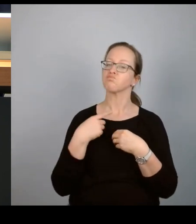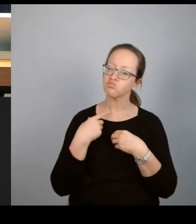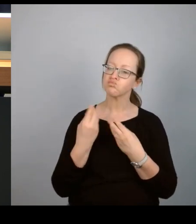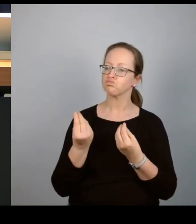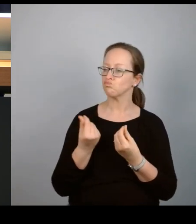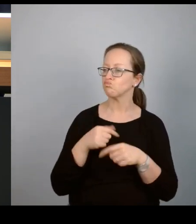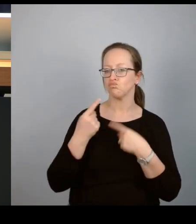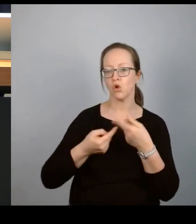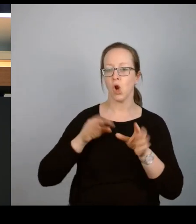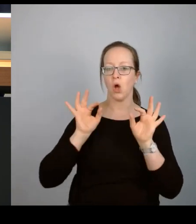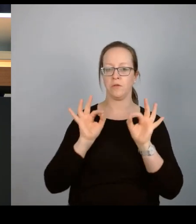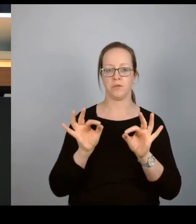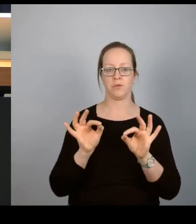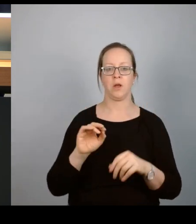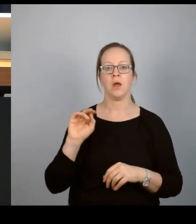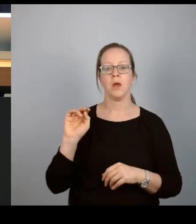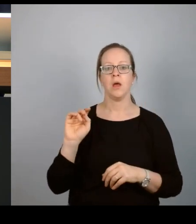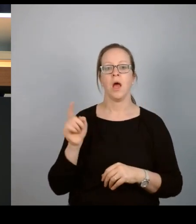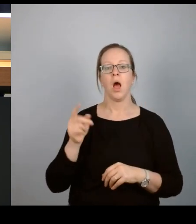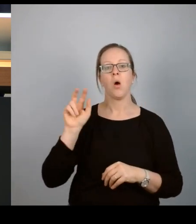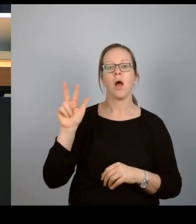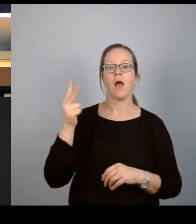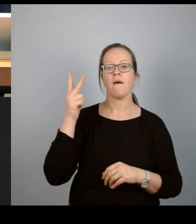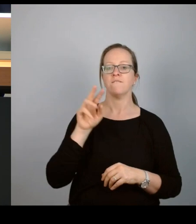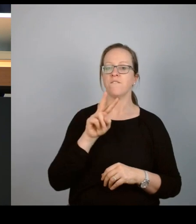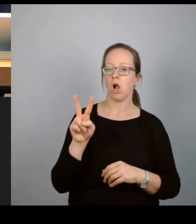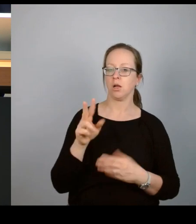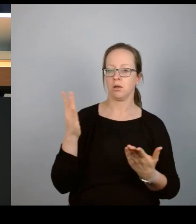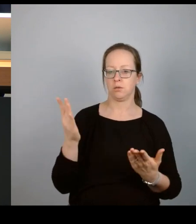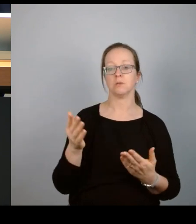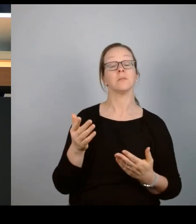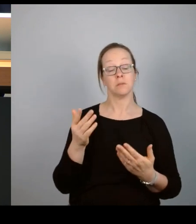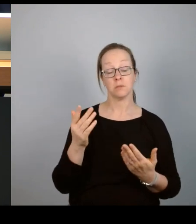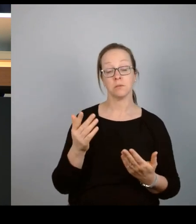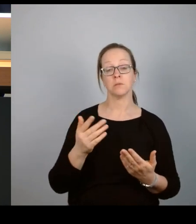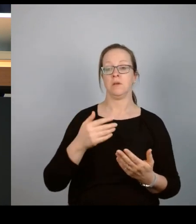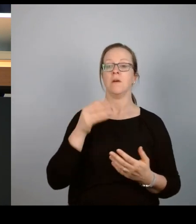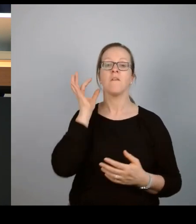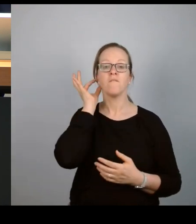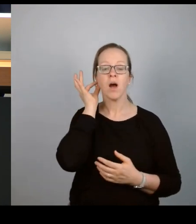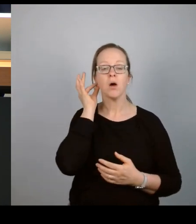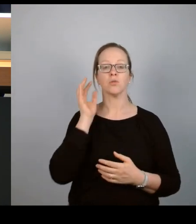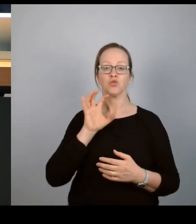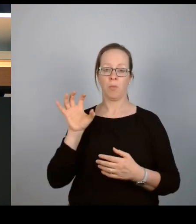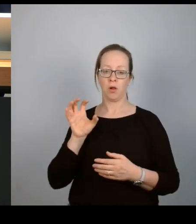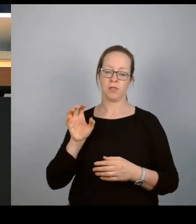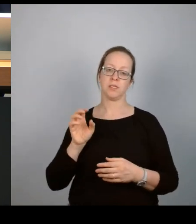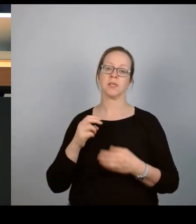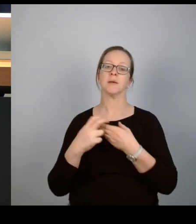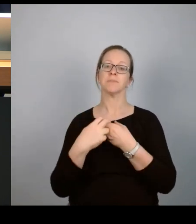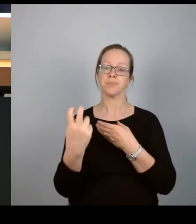sei an dieser Stelle gedankt. Ich möchte auf zwei Punkte noch kommen, die mir aber in den Bericht ganz besonders aufgestoßen sind.